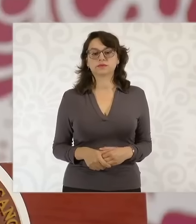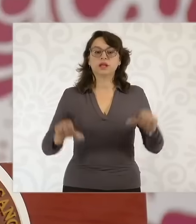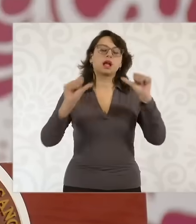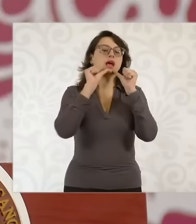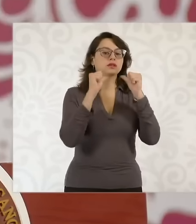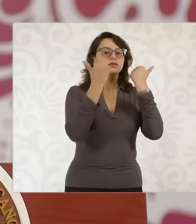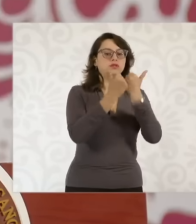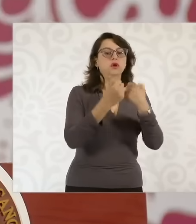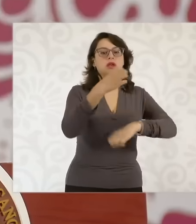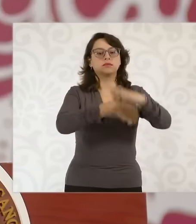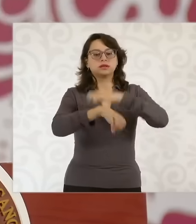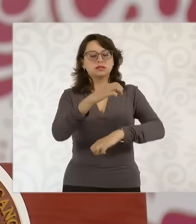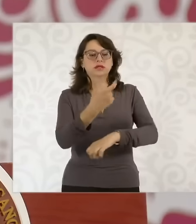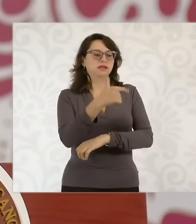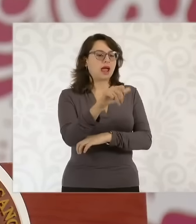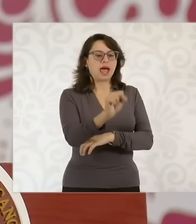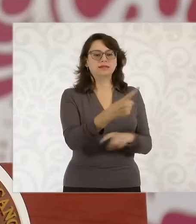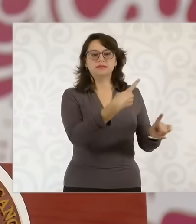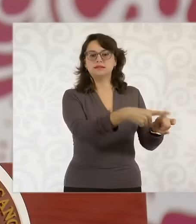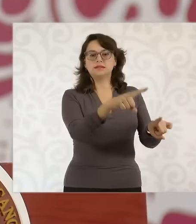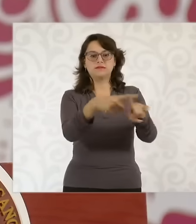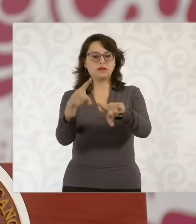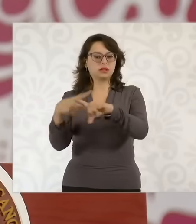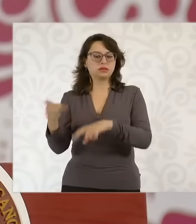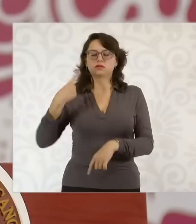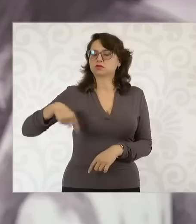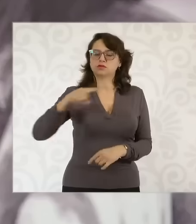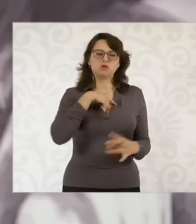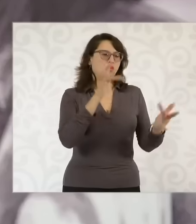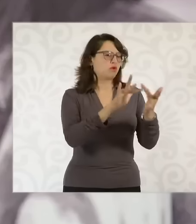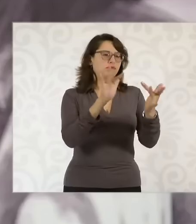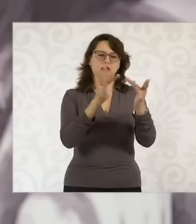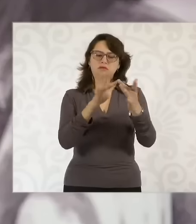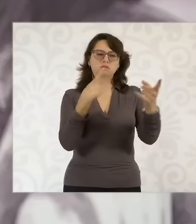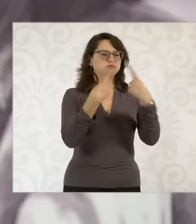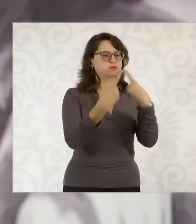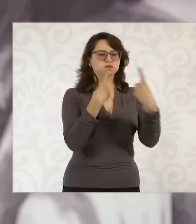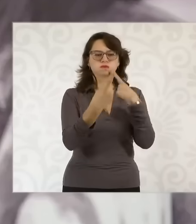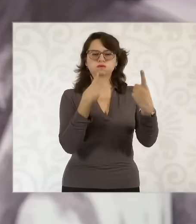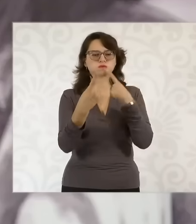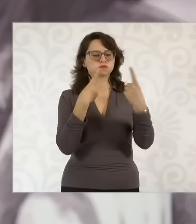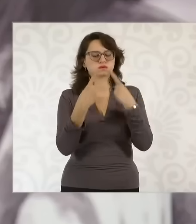los productores en directo. Hemos tenemos una mesa de trabajo donde estamos eh revisando todos los